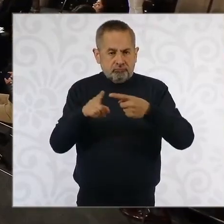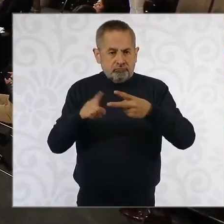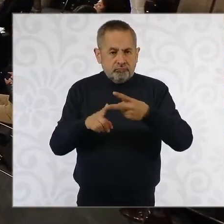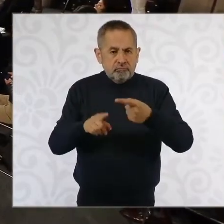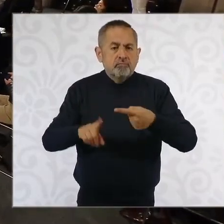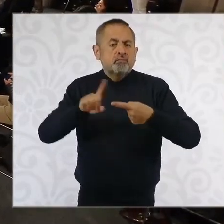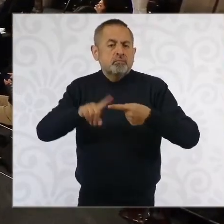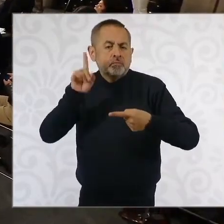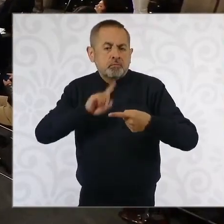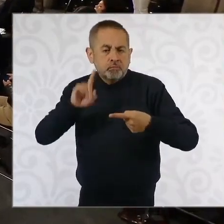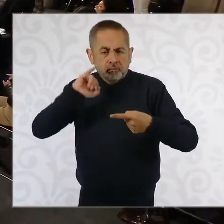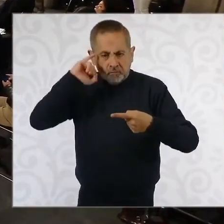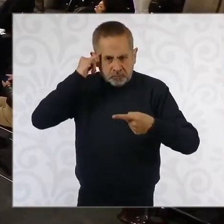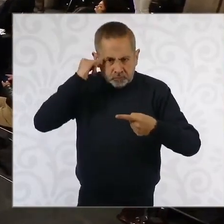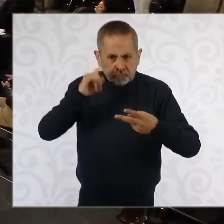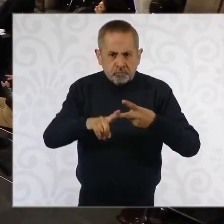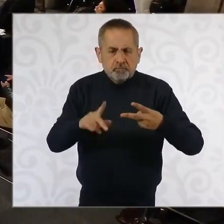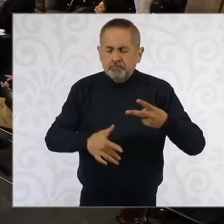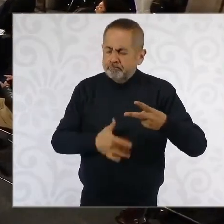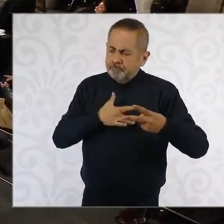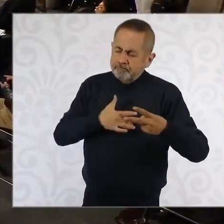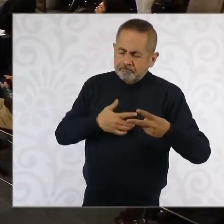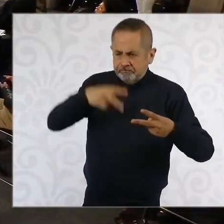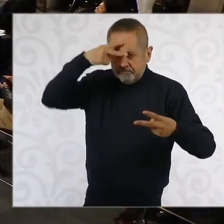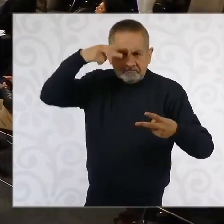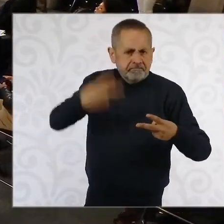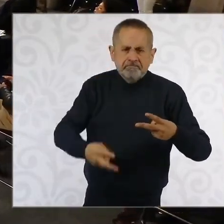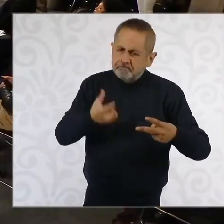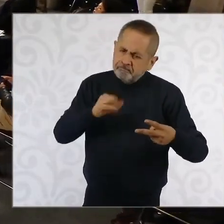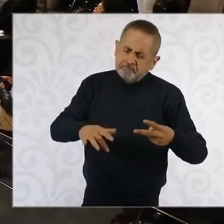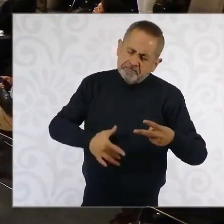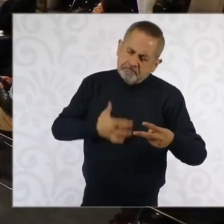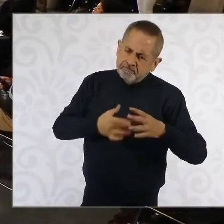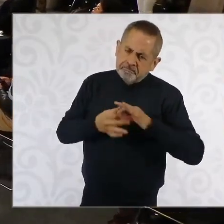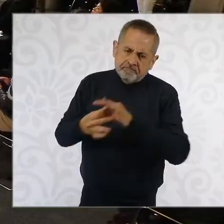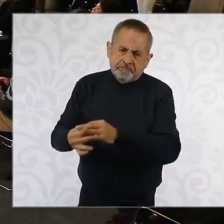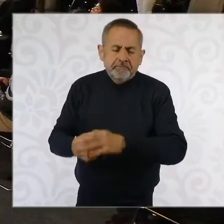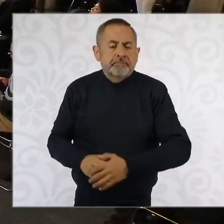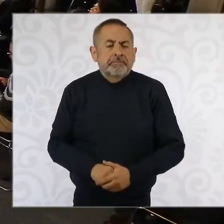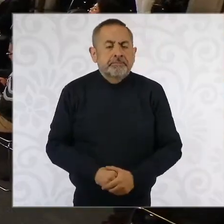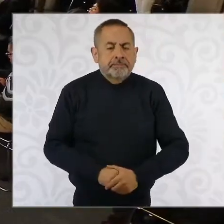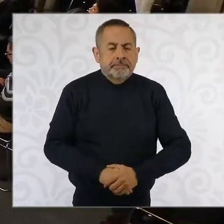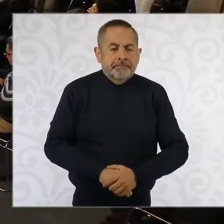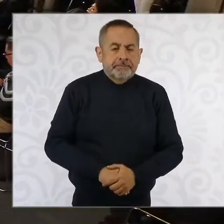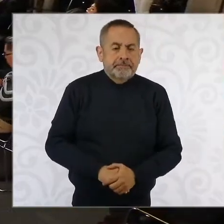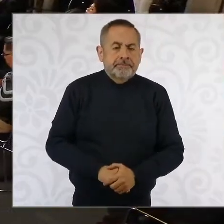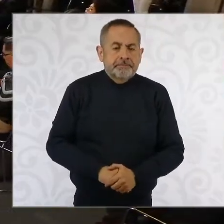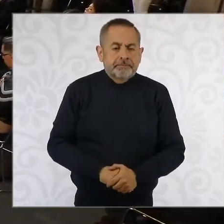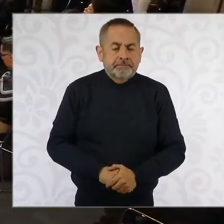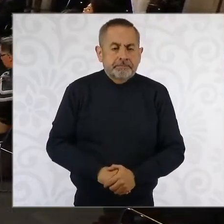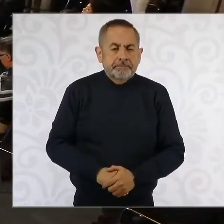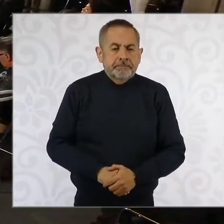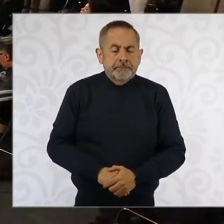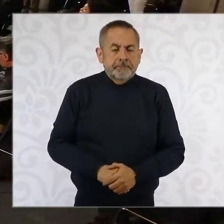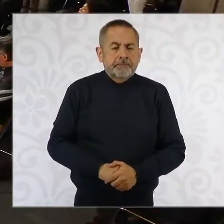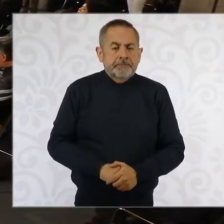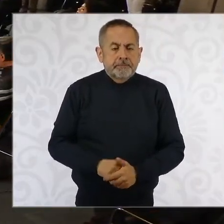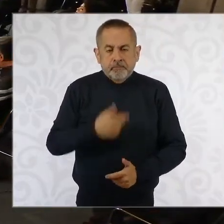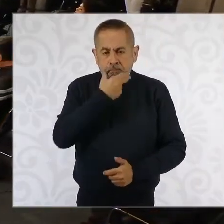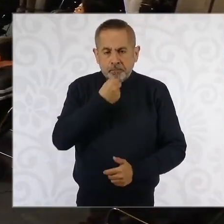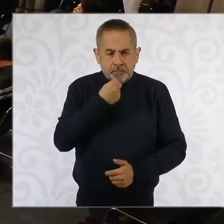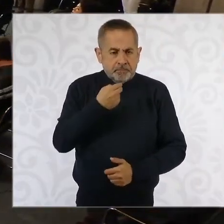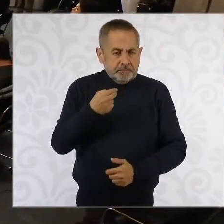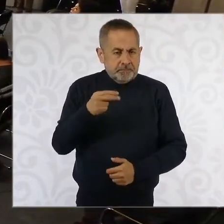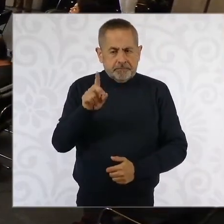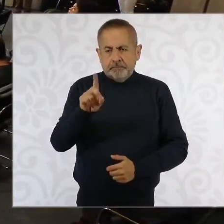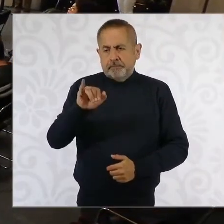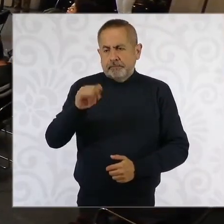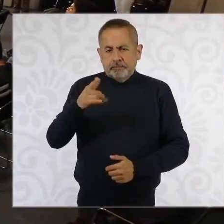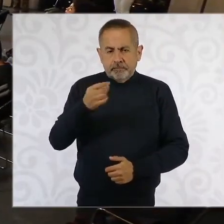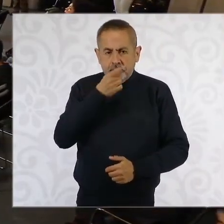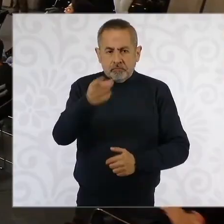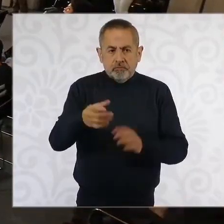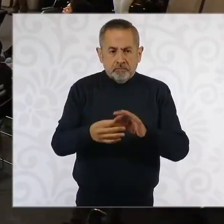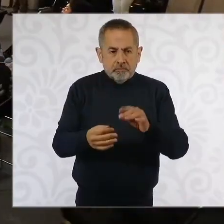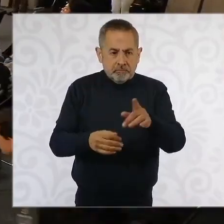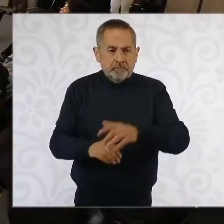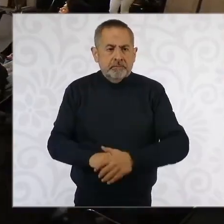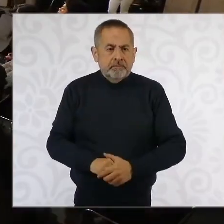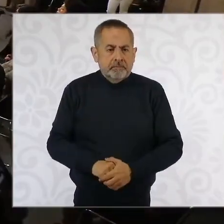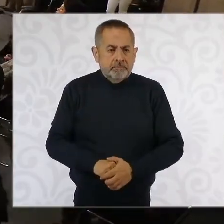y otra humanismo Mexican Sí muy bien eh Pues en primer lugar eh presidenta a la encuesta la